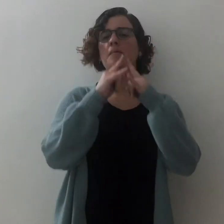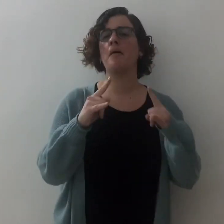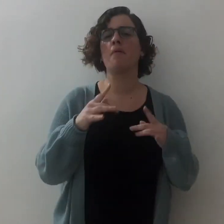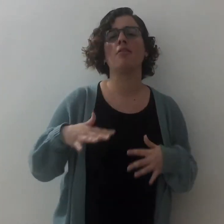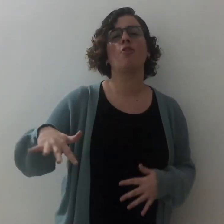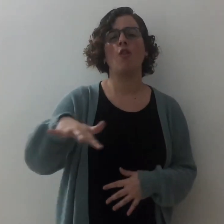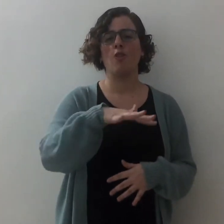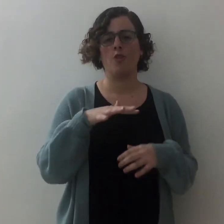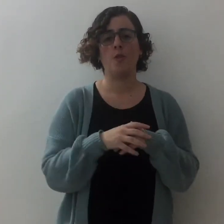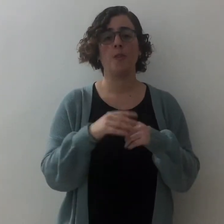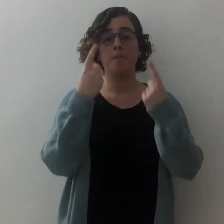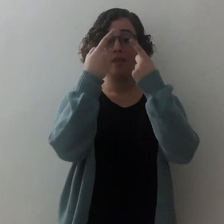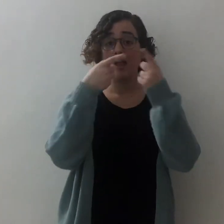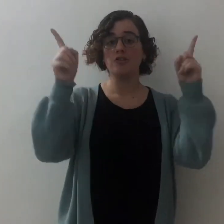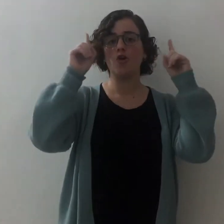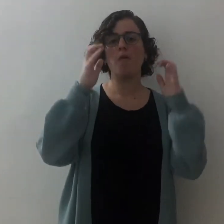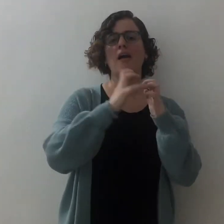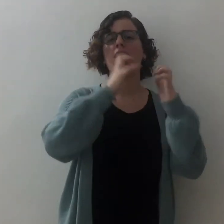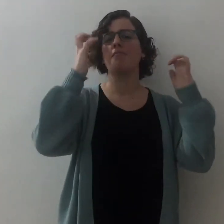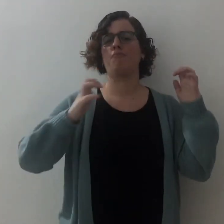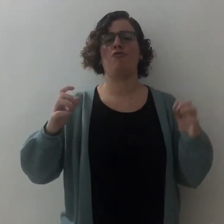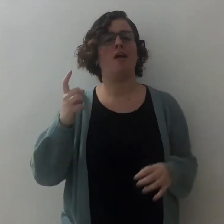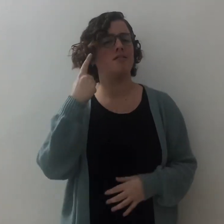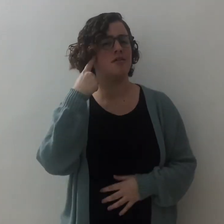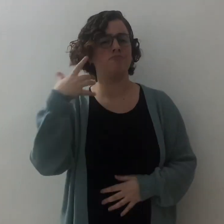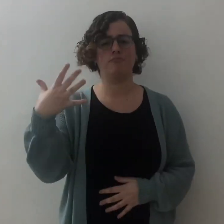El campamento se celebrará en un lugar montañoso muy conocido en Eslovaquia,